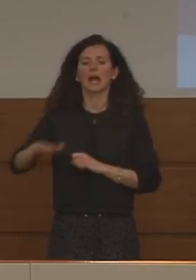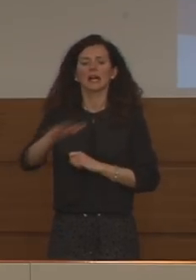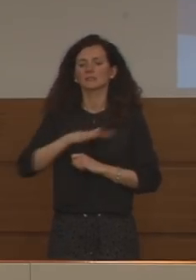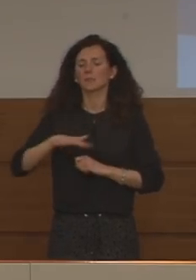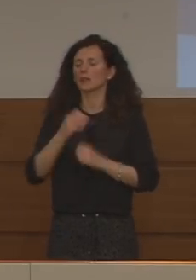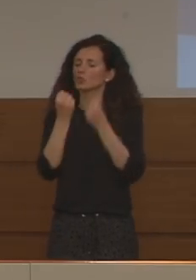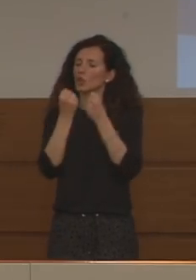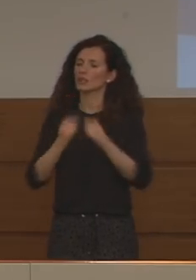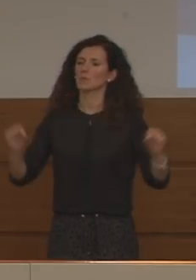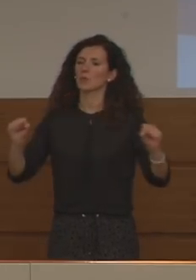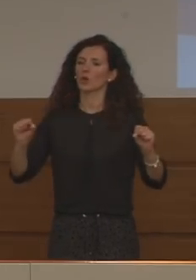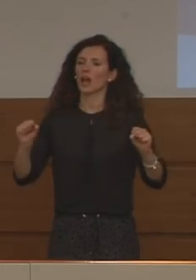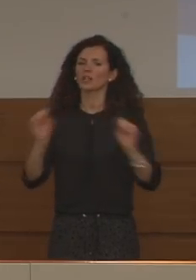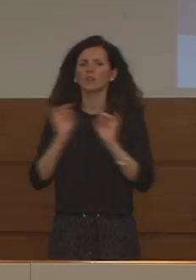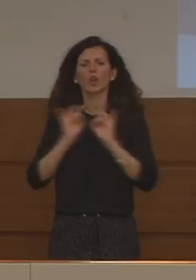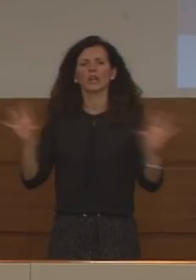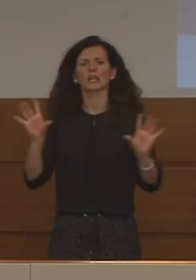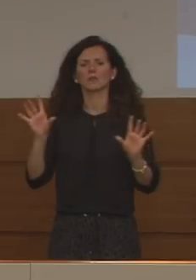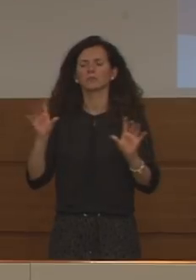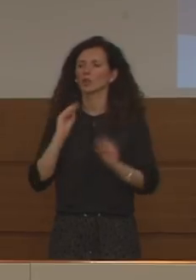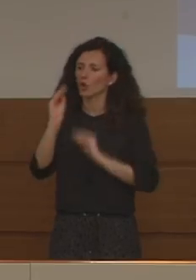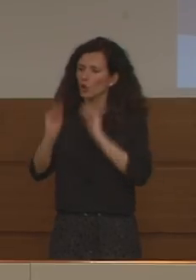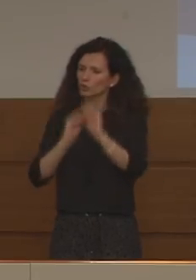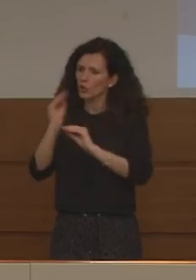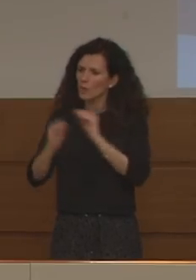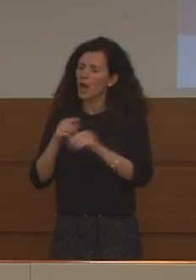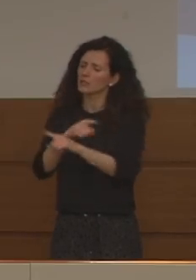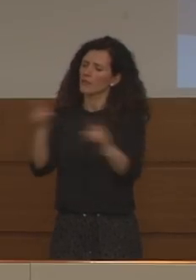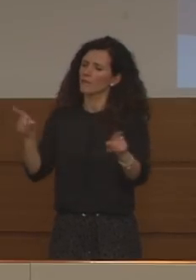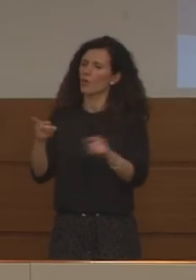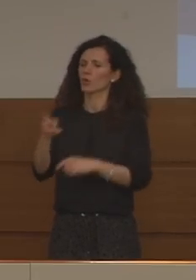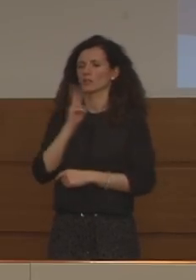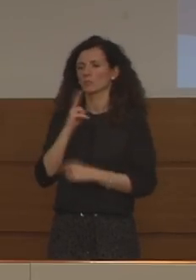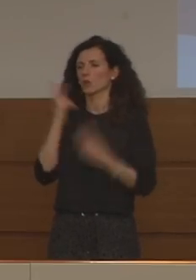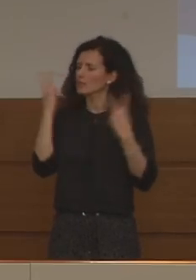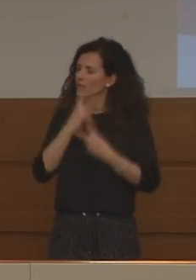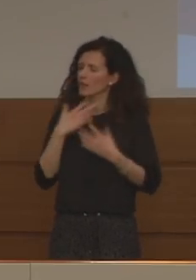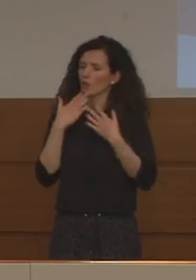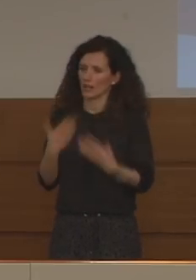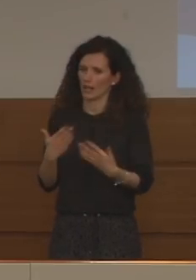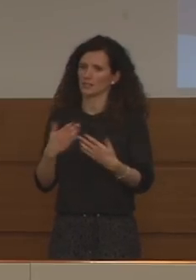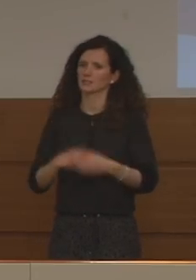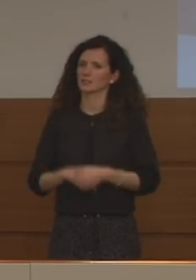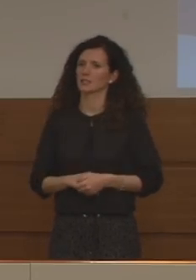possiamo fare domande e voi ci date le risposte, grazie veramente. Volevo